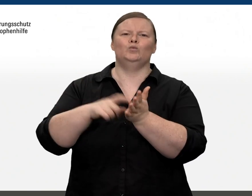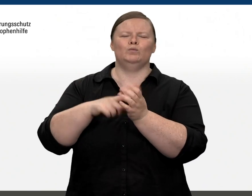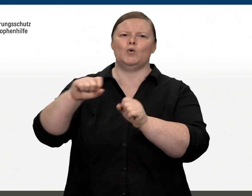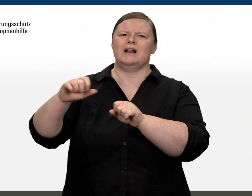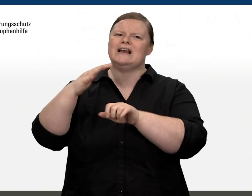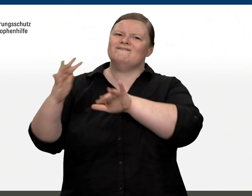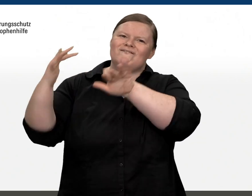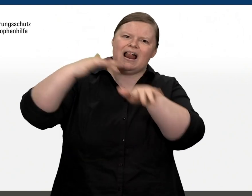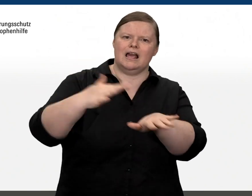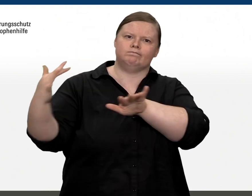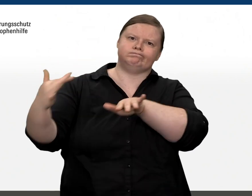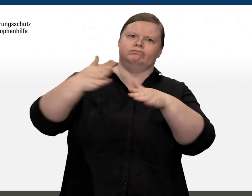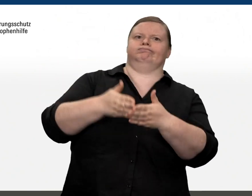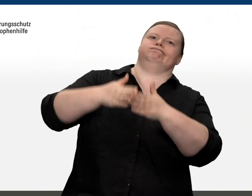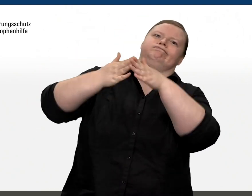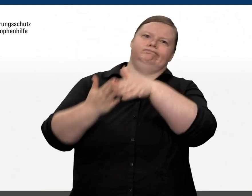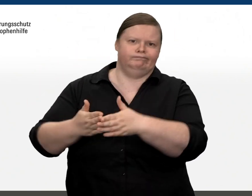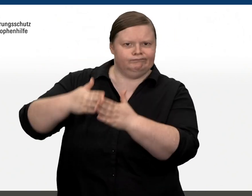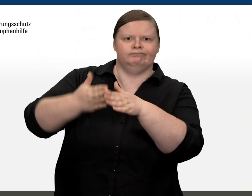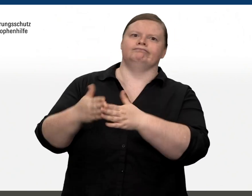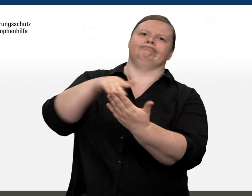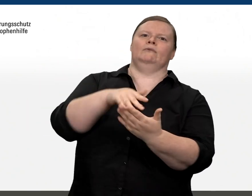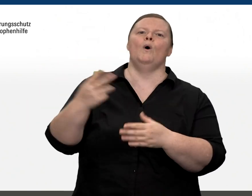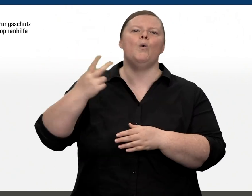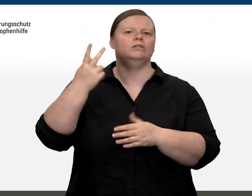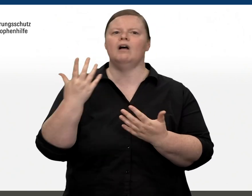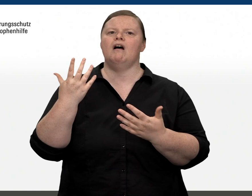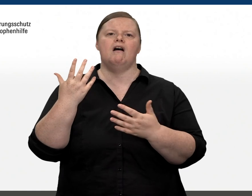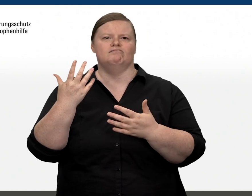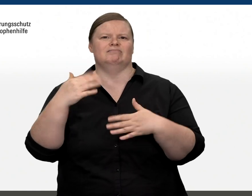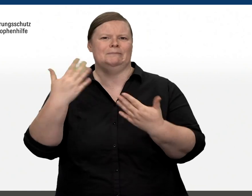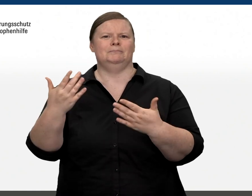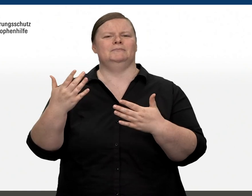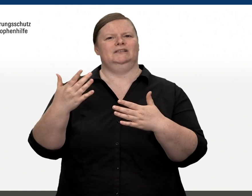und der Gefahr von Unterwasserhindernissen